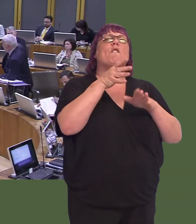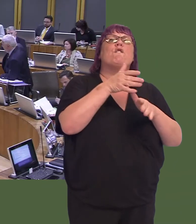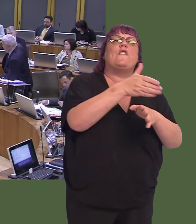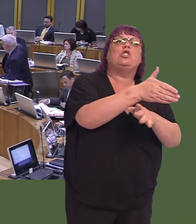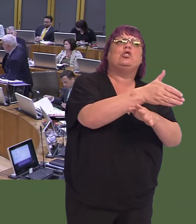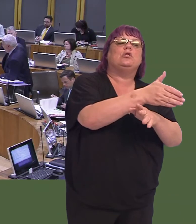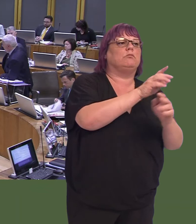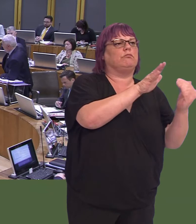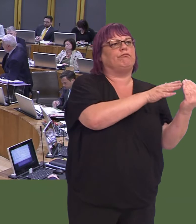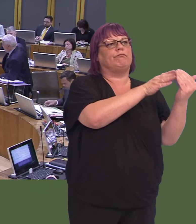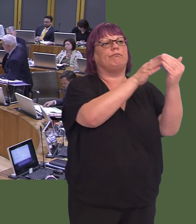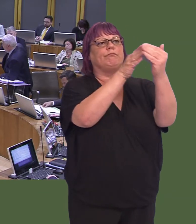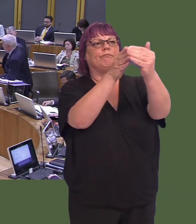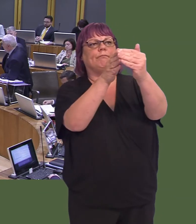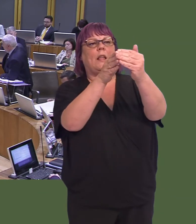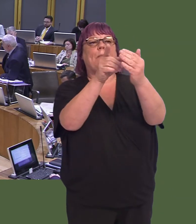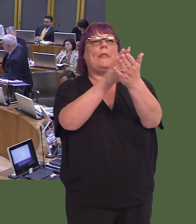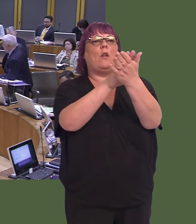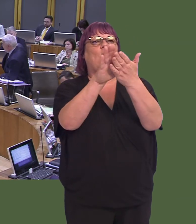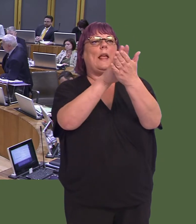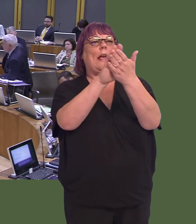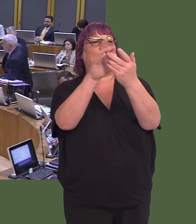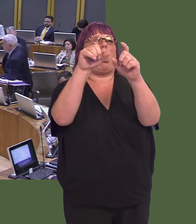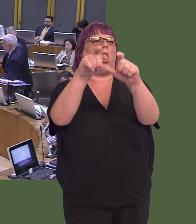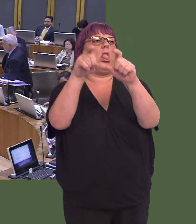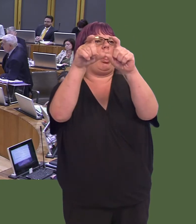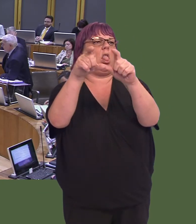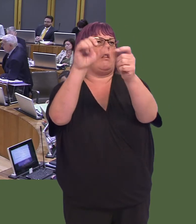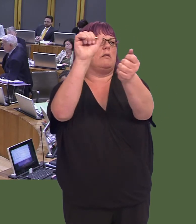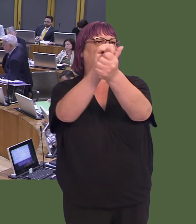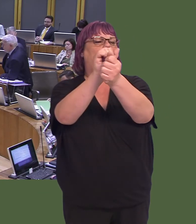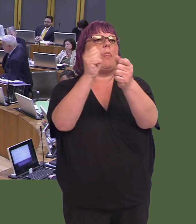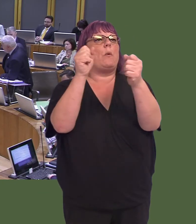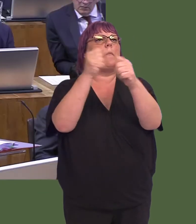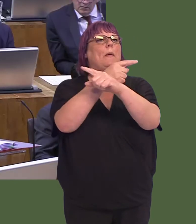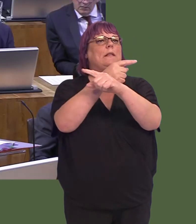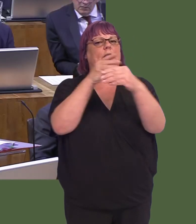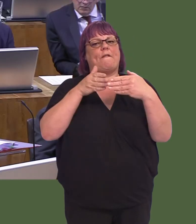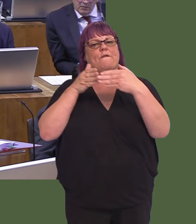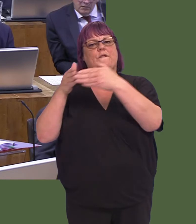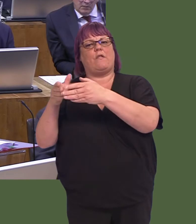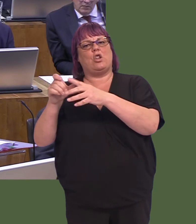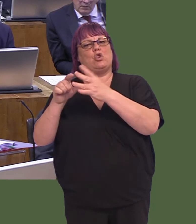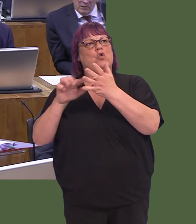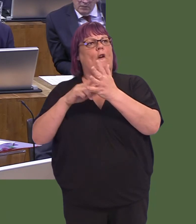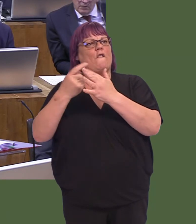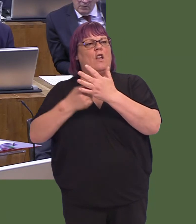fferi yn Dover, ac wedyn, wrth gwrs, colli'r cargo yn hollol. Roedd hynny yn rhywbeth roedden nhw'n ei weld yn hollbwysig i'w ddatrys.